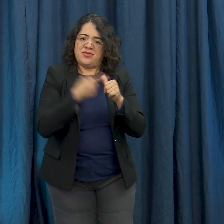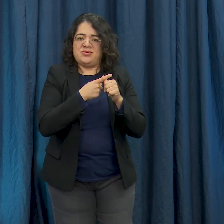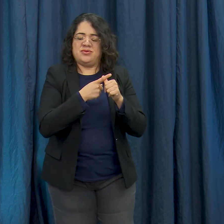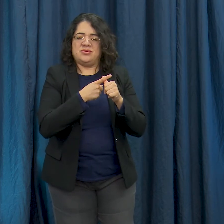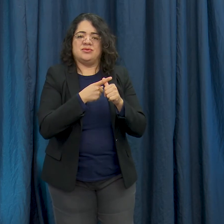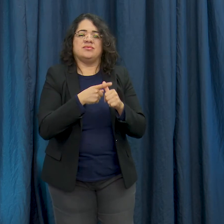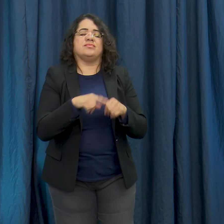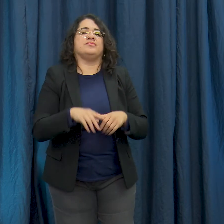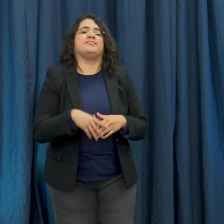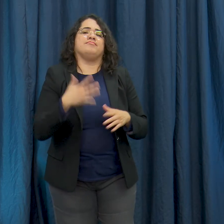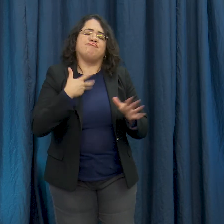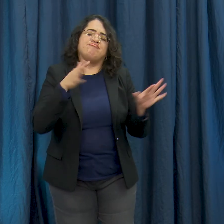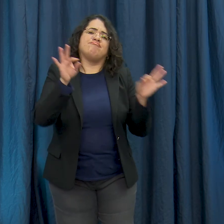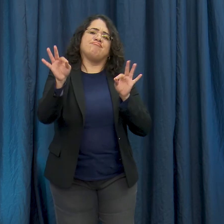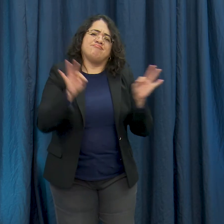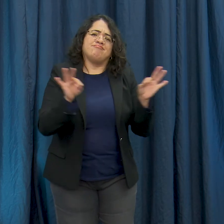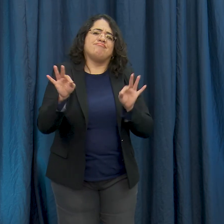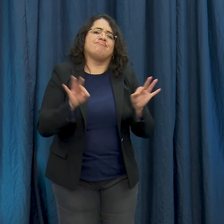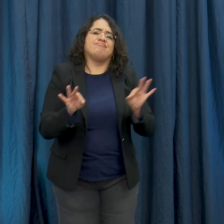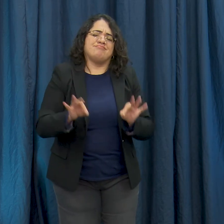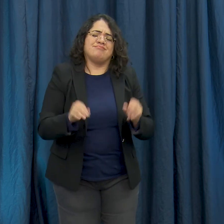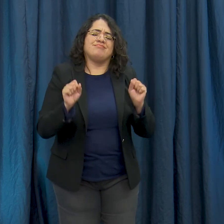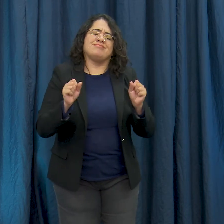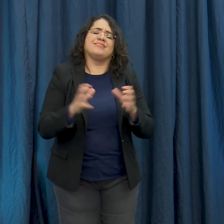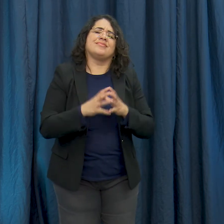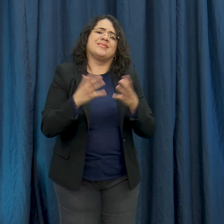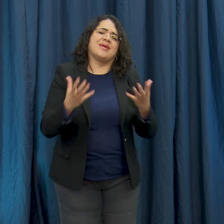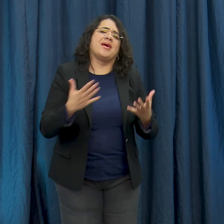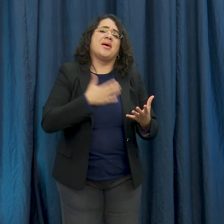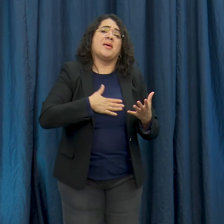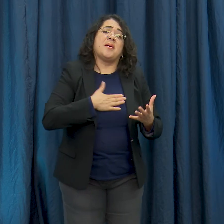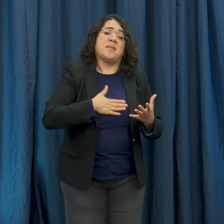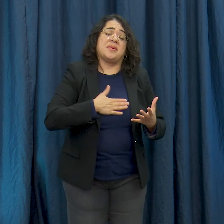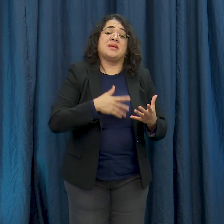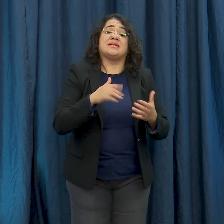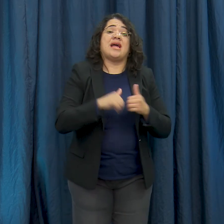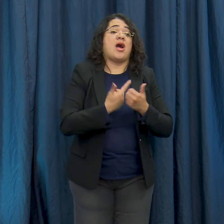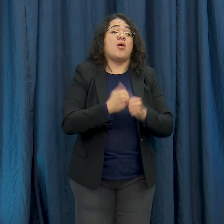esto y quiero terminar por decirles que por favore en sus enzo es muy importante